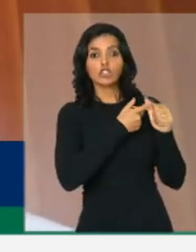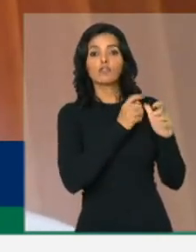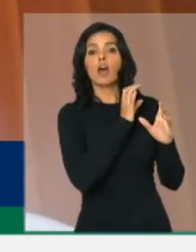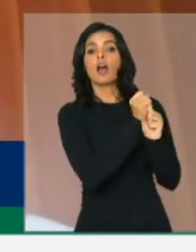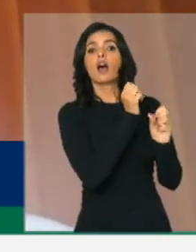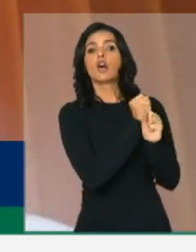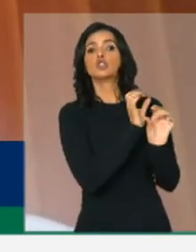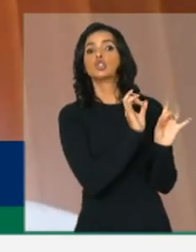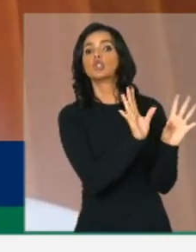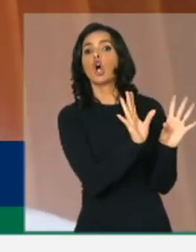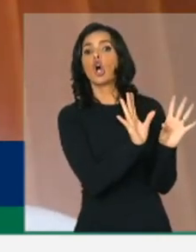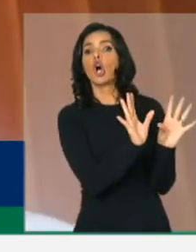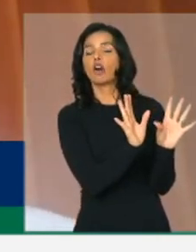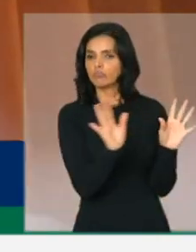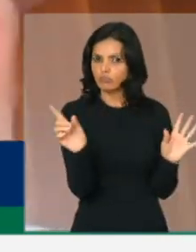NÓS TEMOS QUE MANTER O FINOR